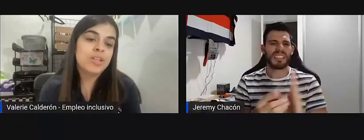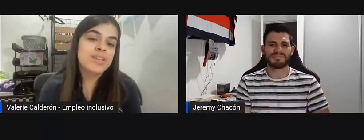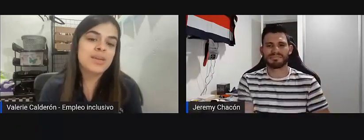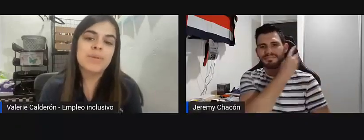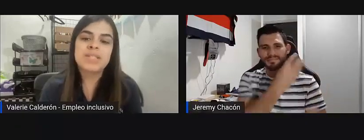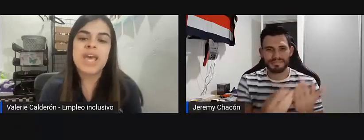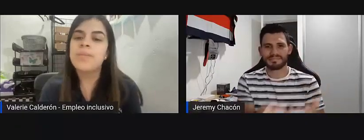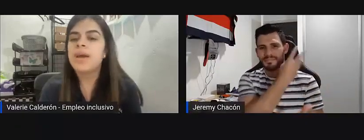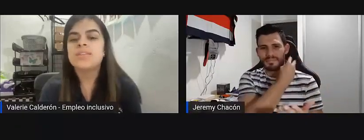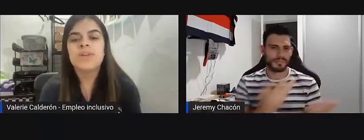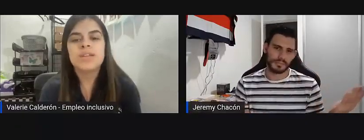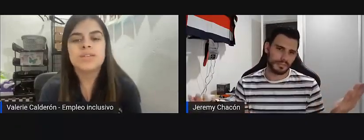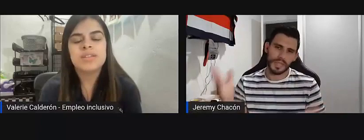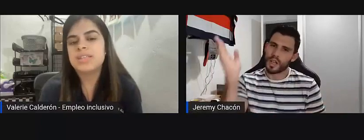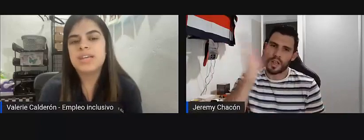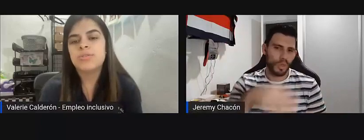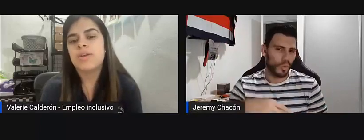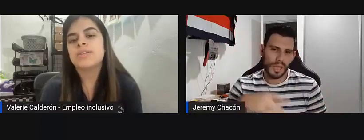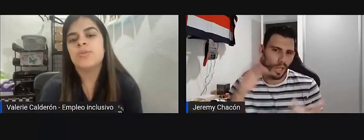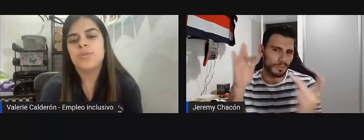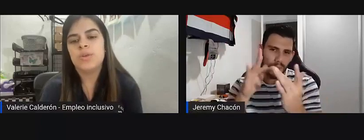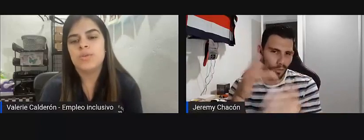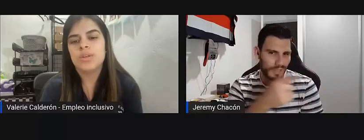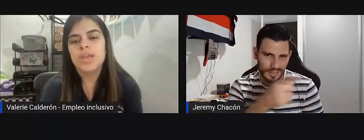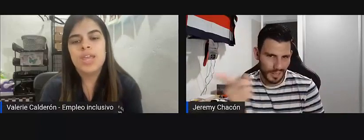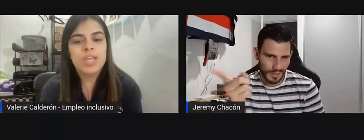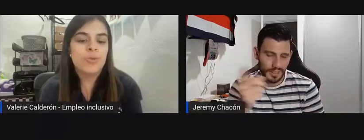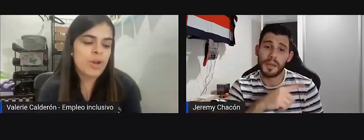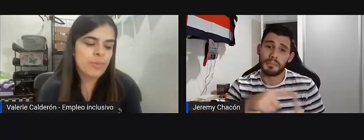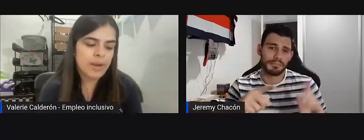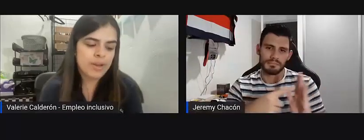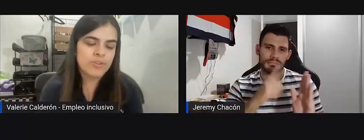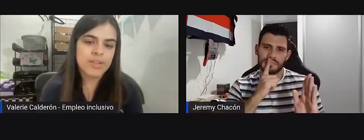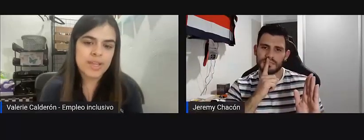o tiene discapacidad y va a cerrar desechar de una vez el currículum y nunca los van a contactar